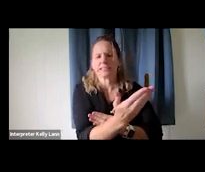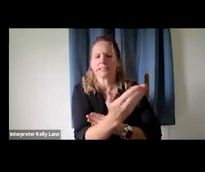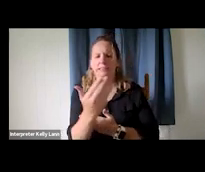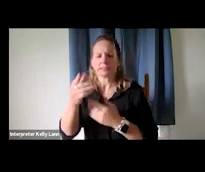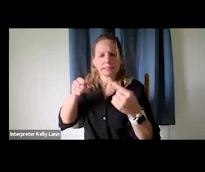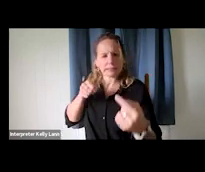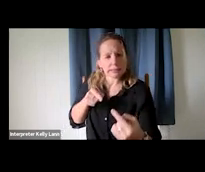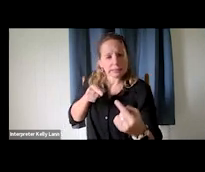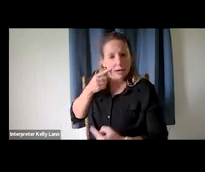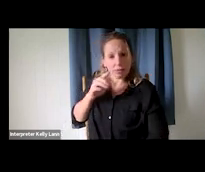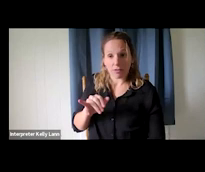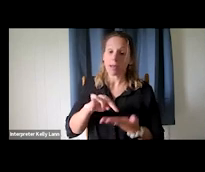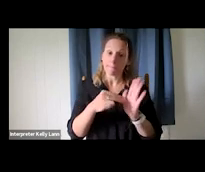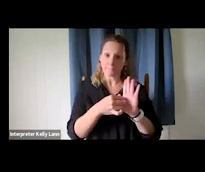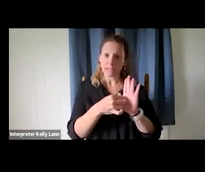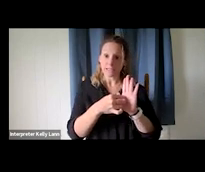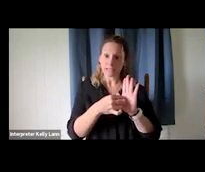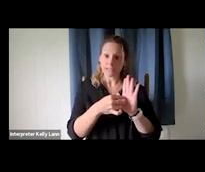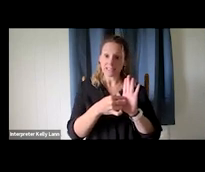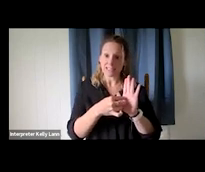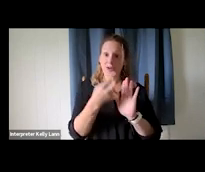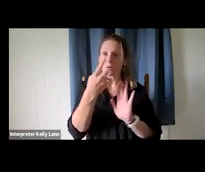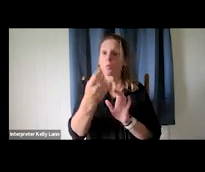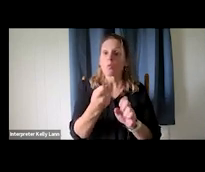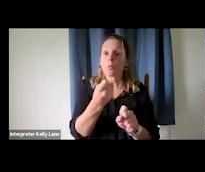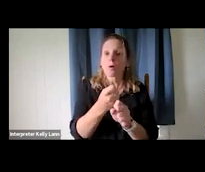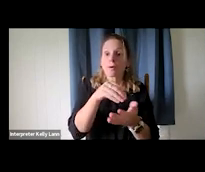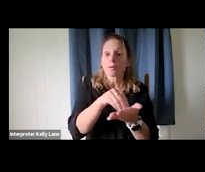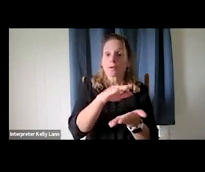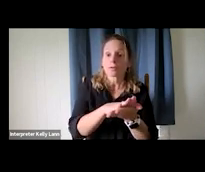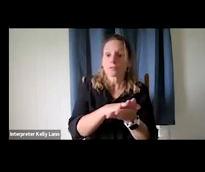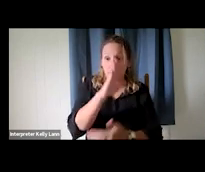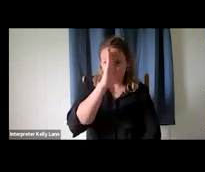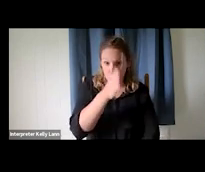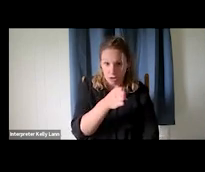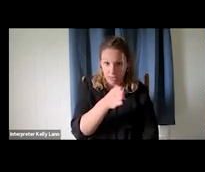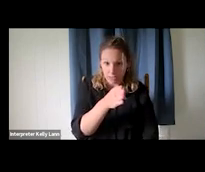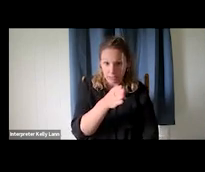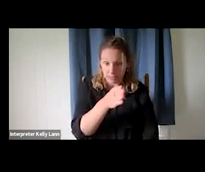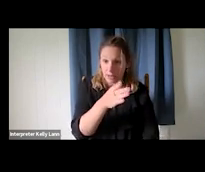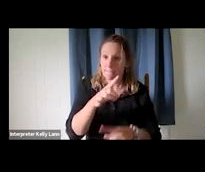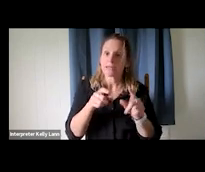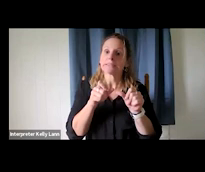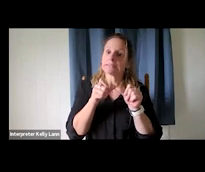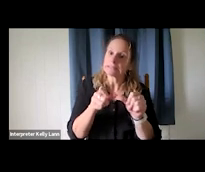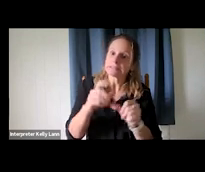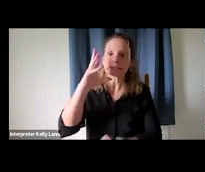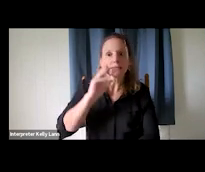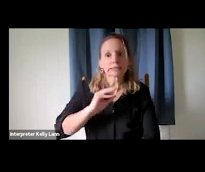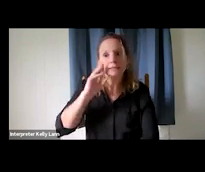Eso demostró que fue un año de sobriedad documentada y todavía experimentaba síntomas severos